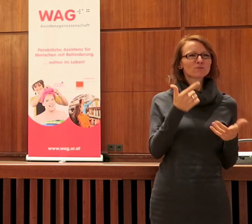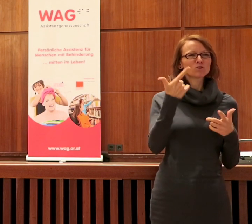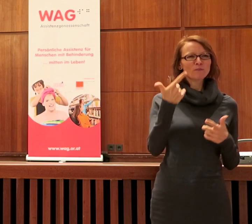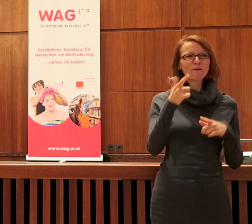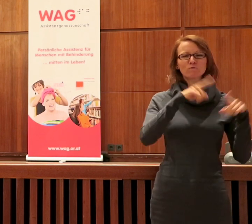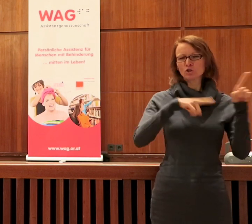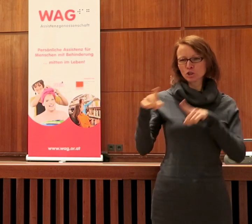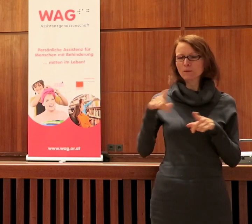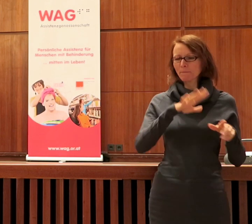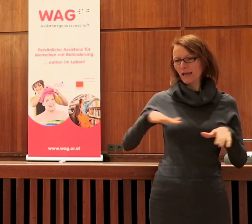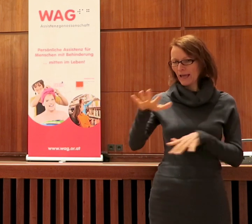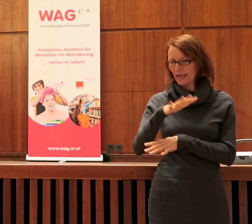und Computerschulungen.